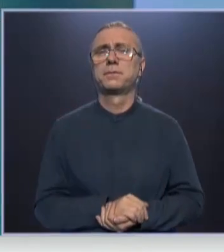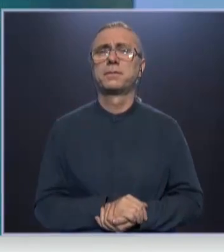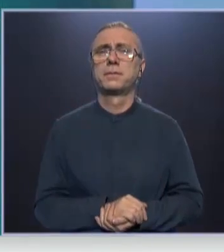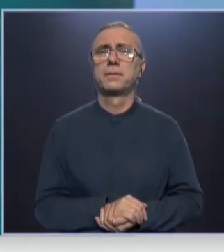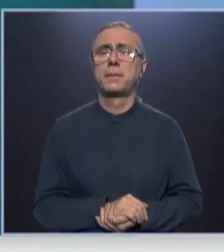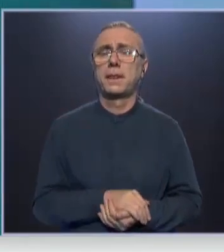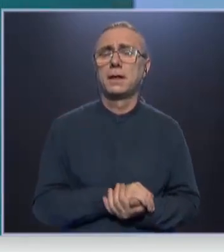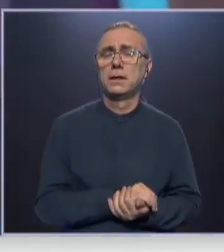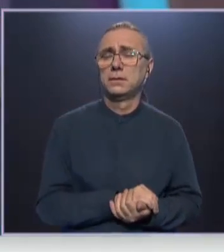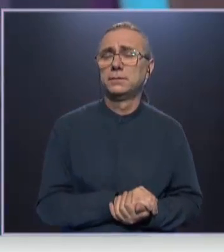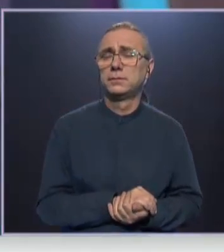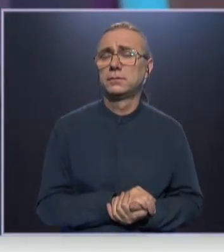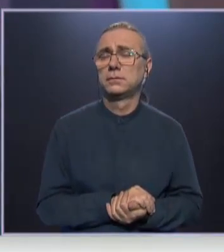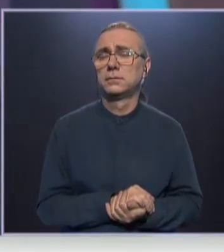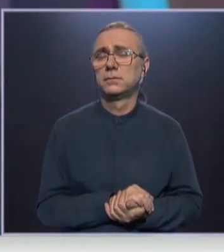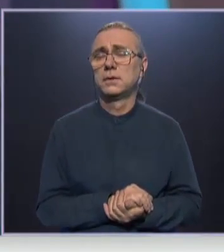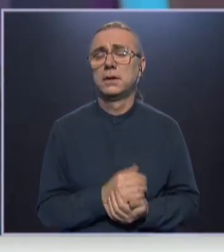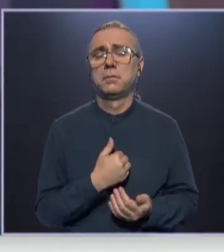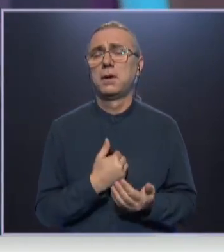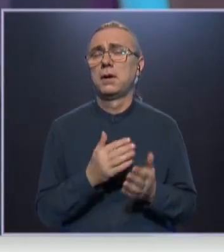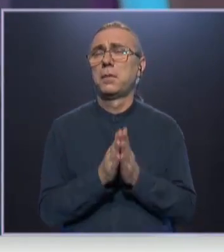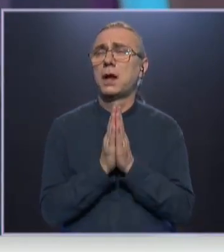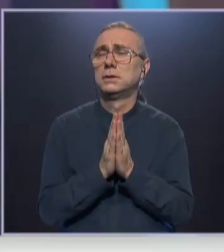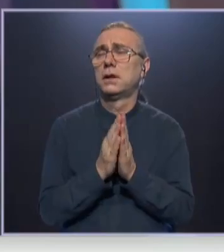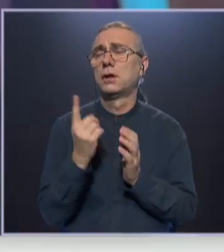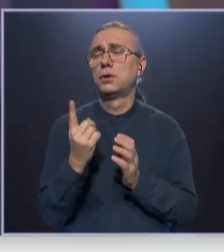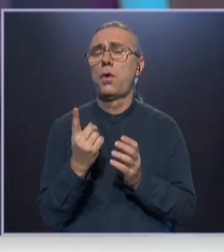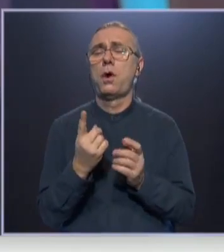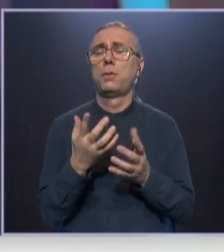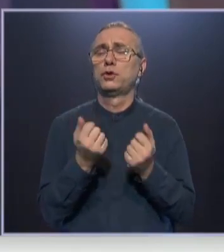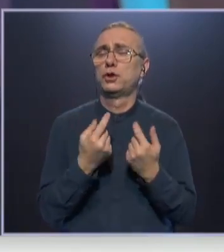вот я просил одно получил другое неплохо но вот Господь